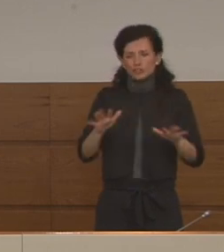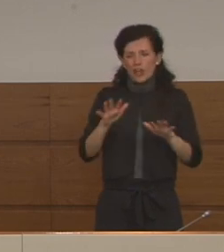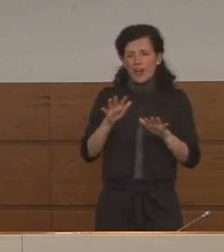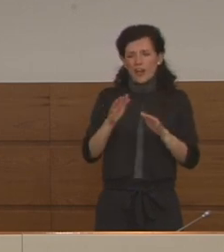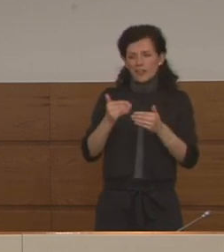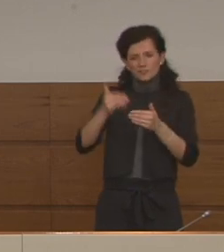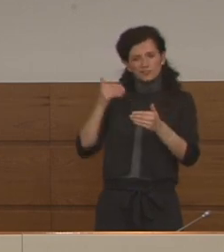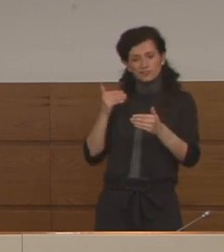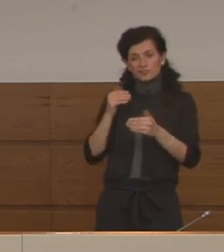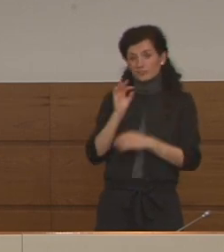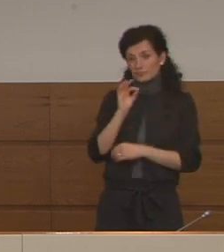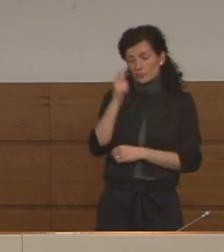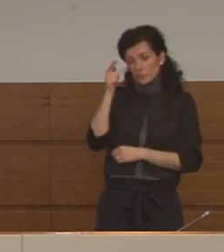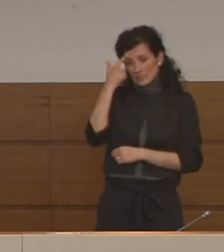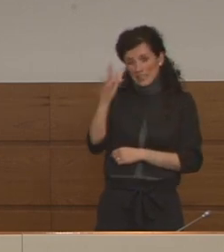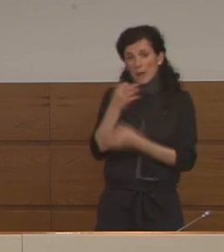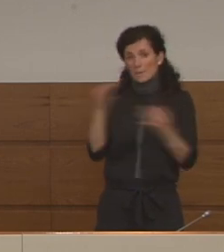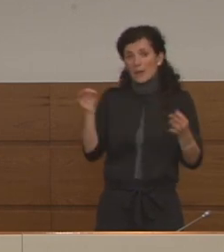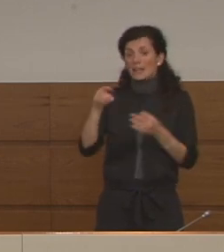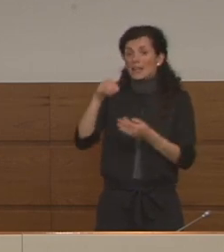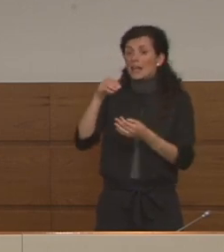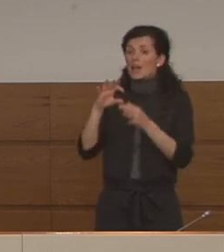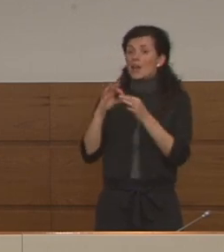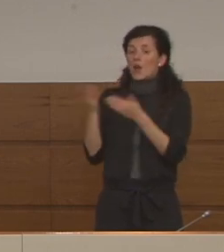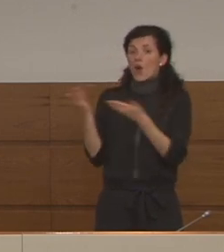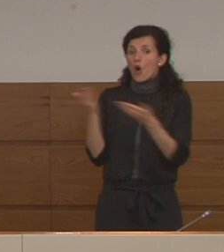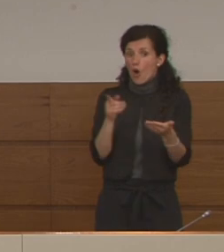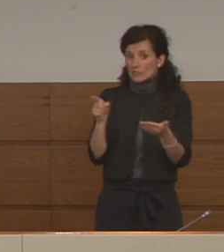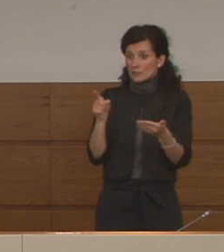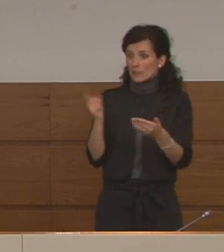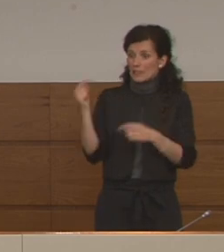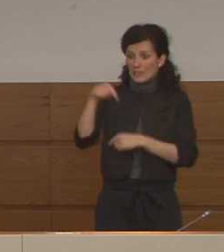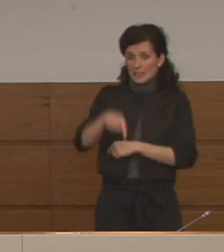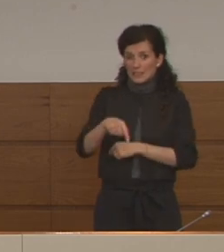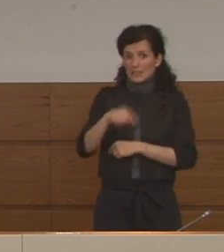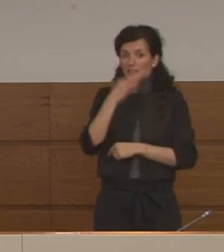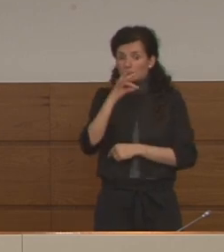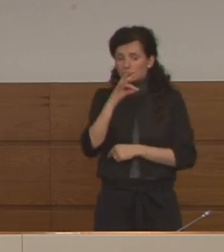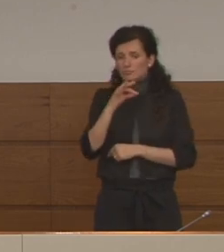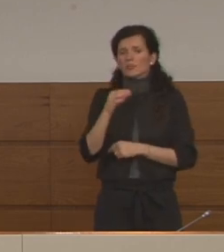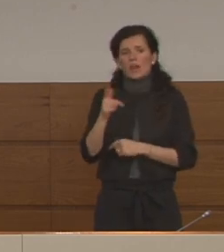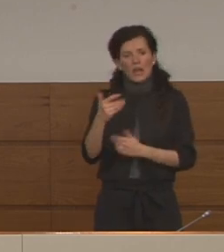responsabilità forti nell'avere smantellato questo servizio,